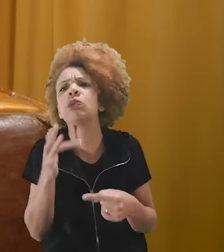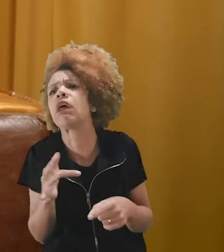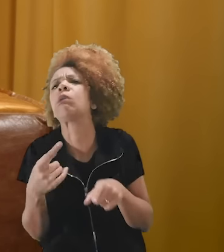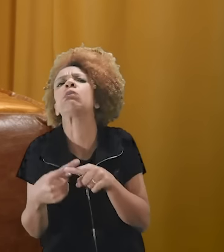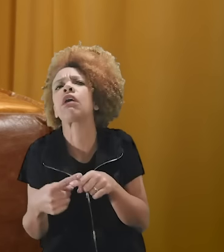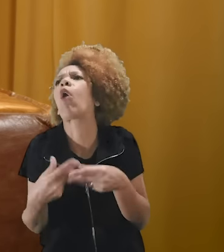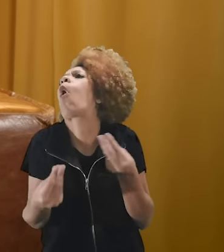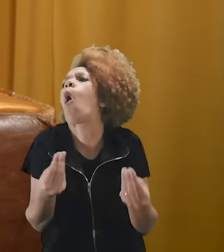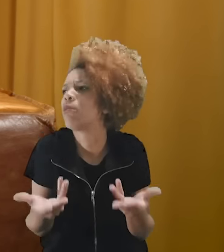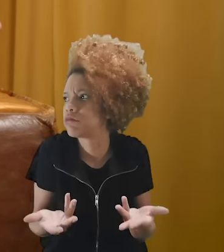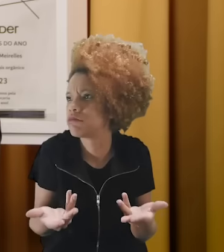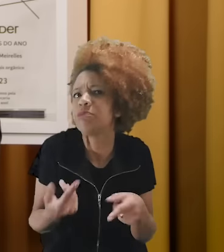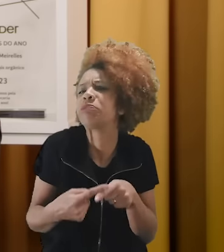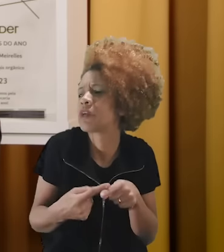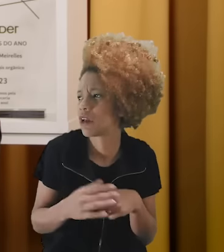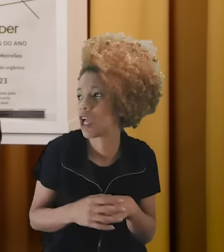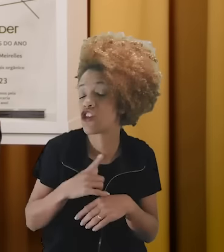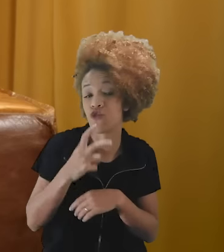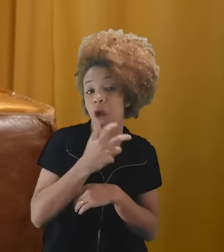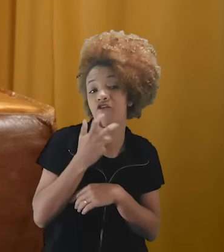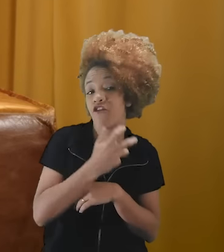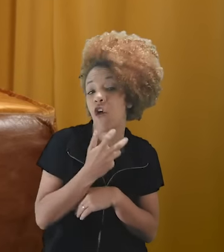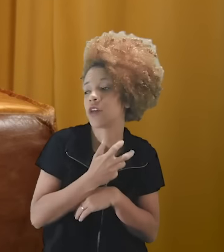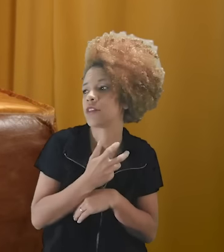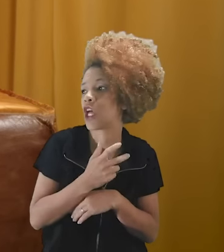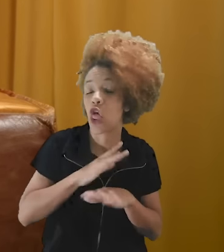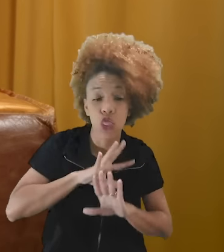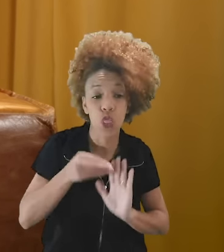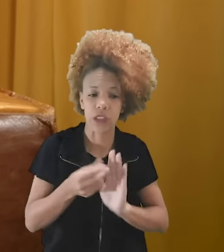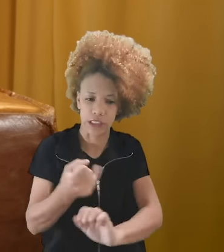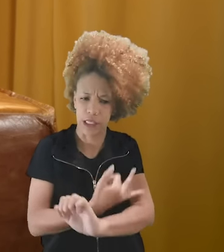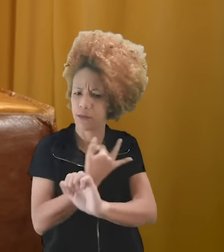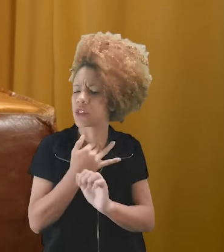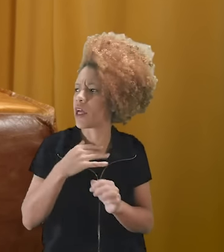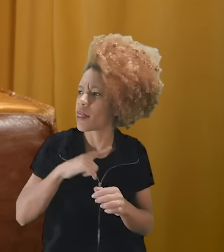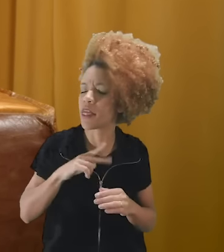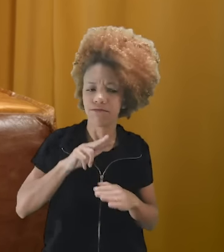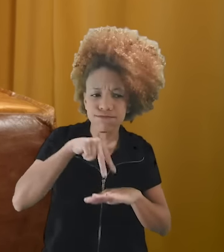qu por qu sei por qu tinha uma voz lá trazendo todas as emoções fazendo sentir parte daquilo